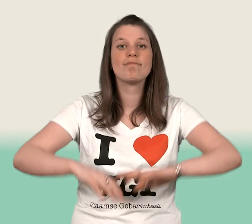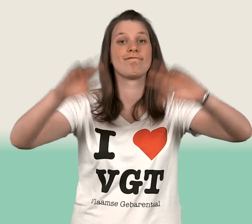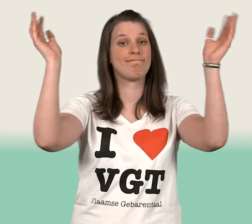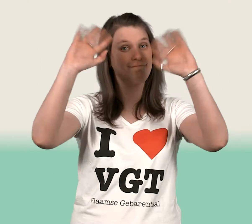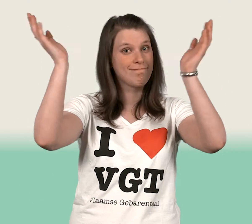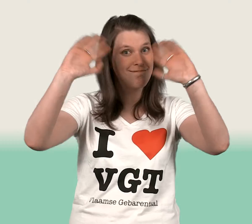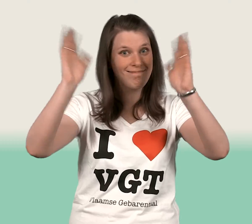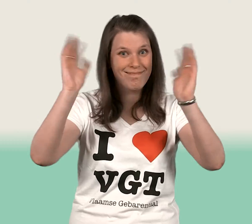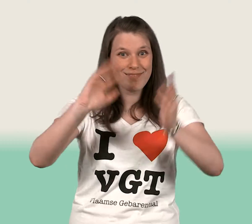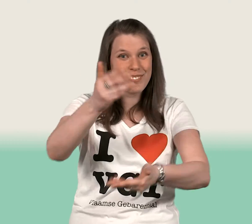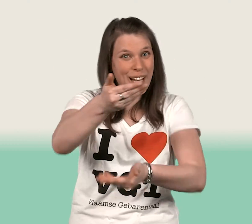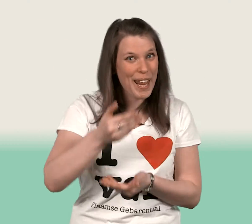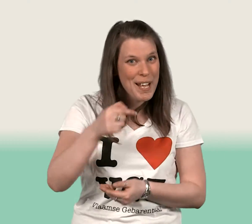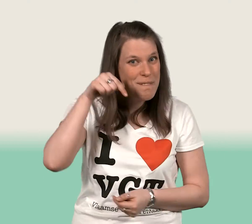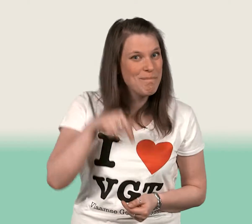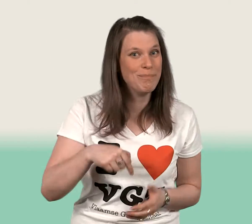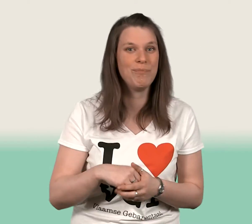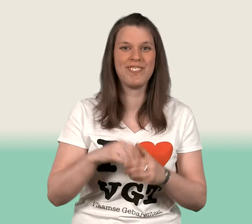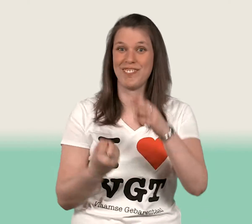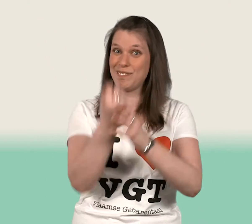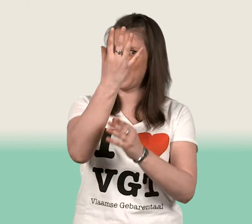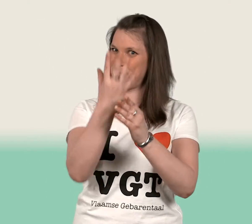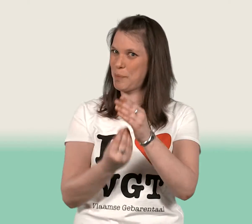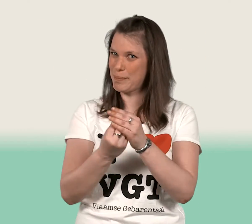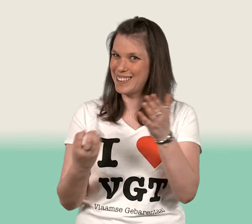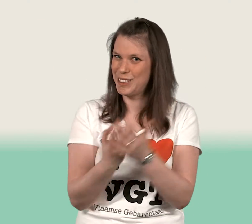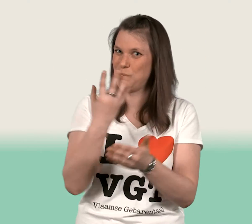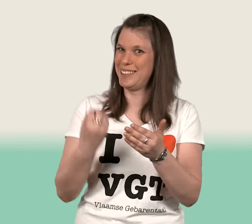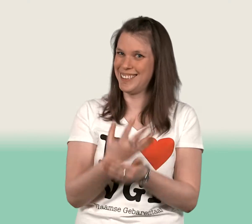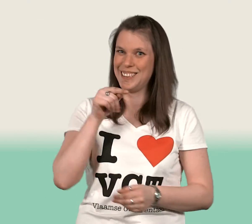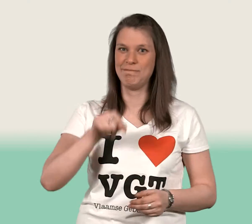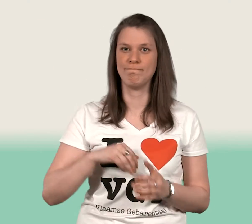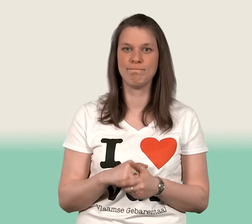Welkom in onze flashmob.